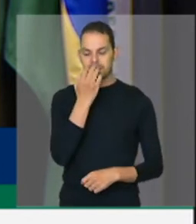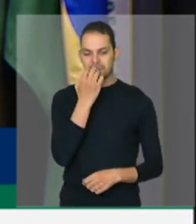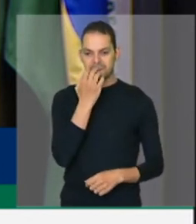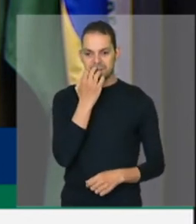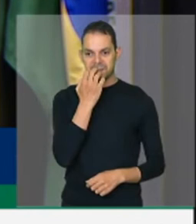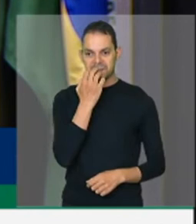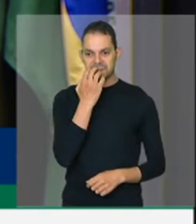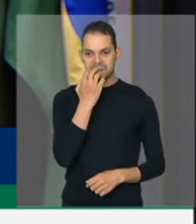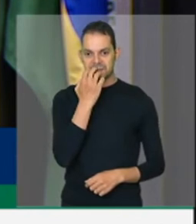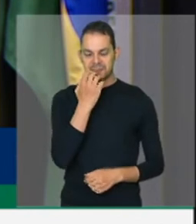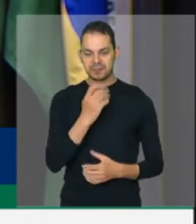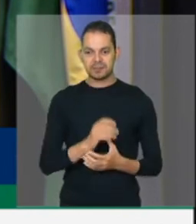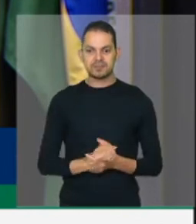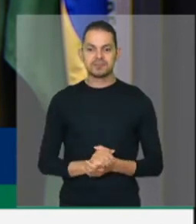GARANTIDO. NÓS TIVEMOS AQUI